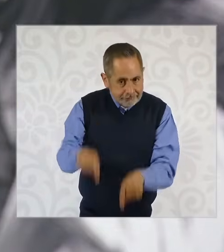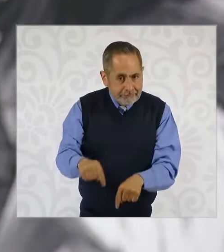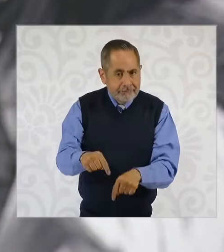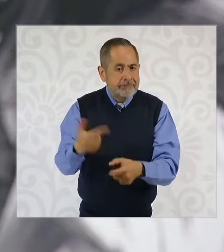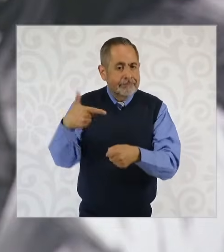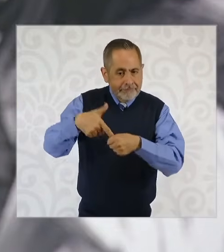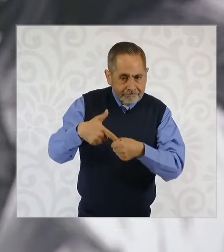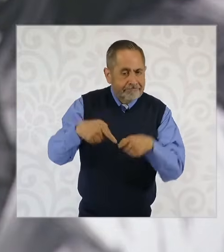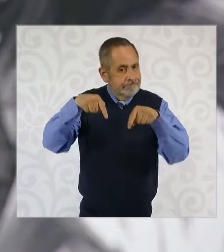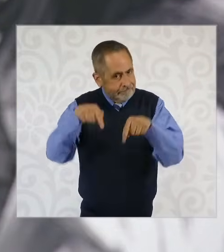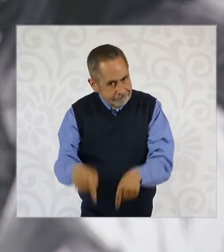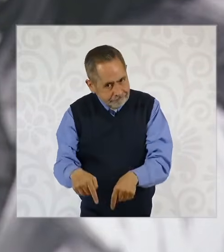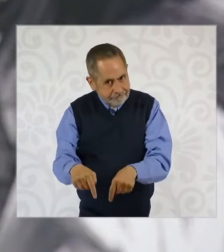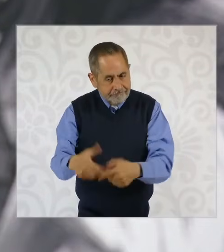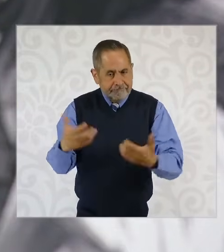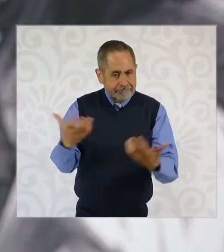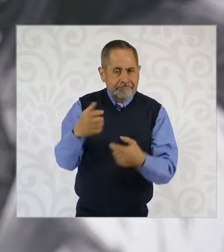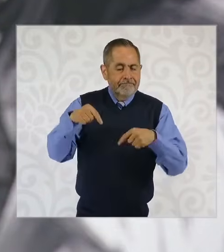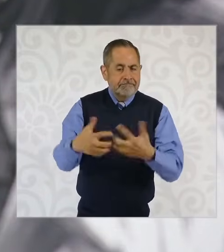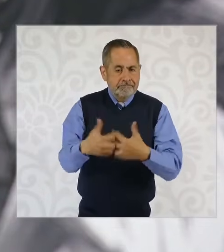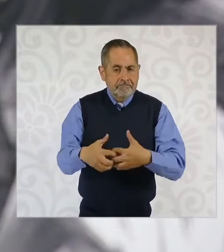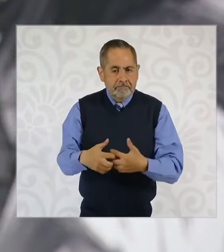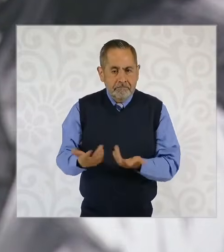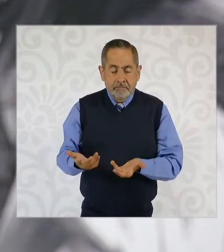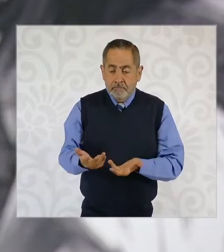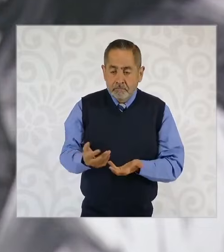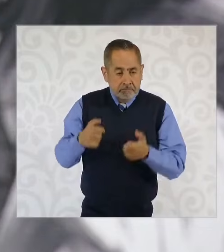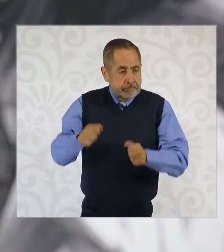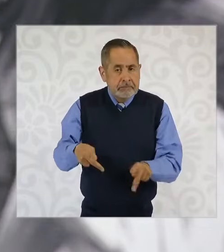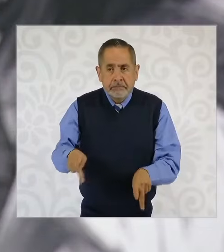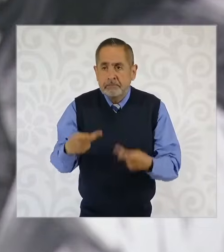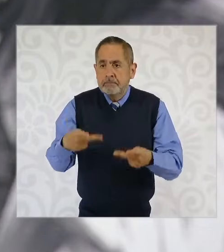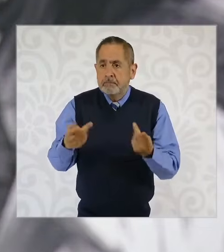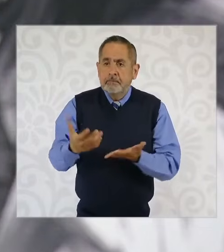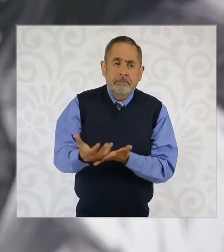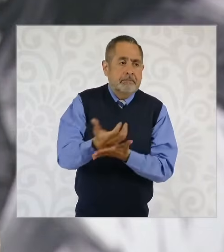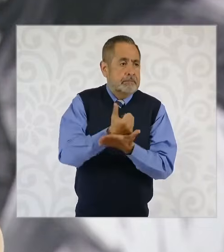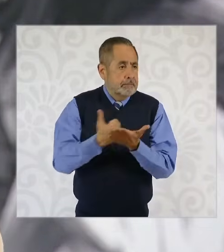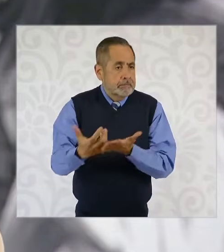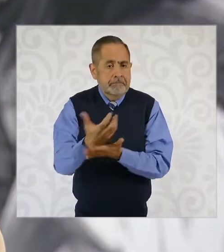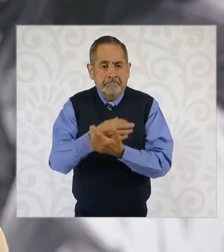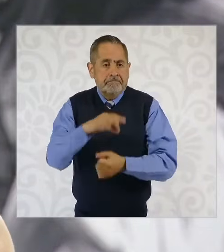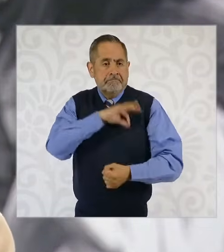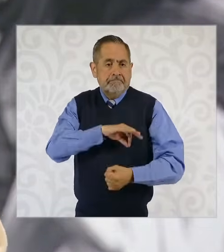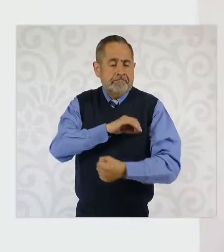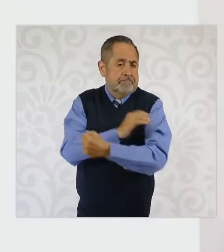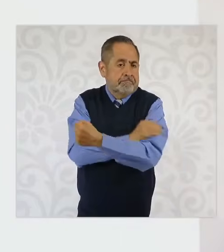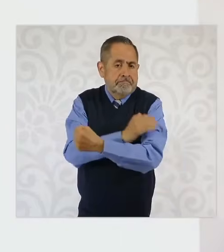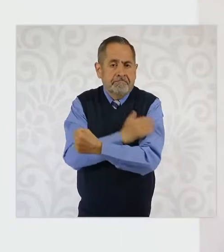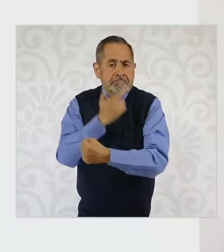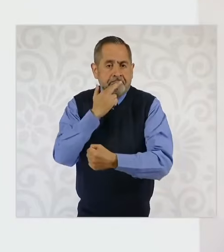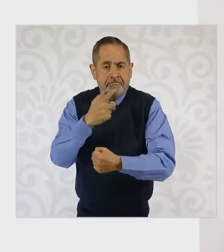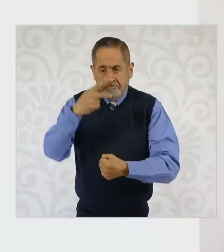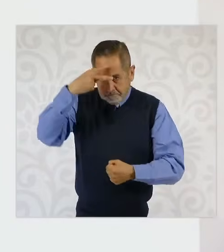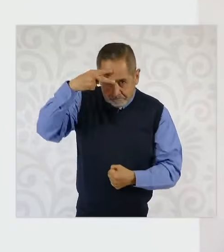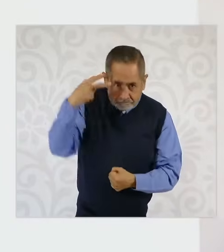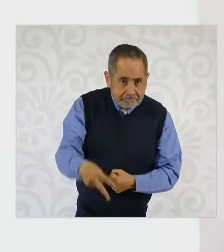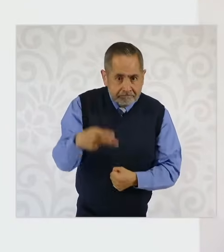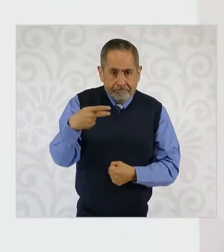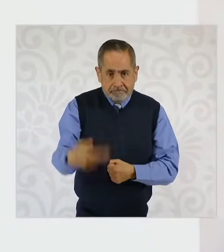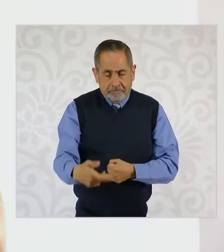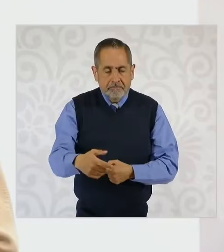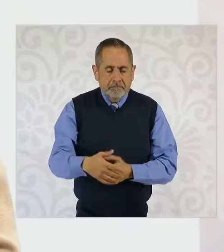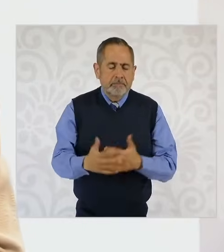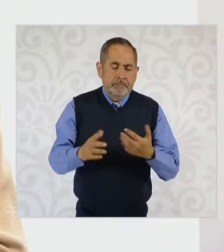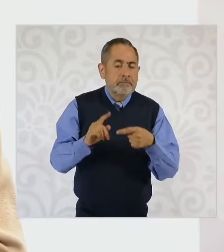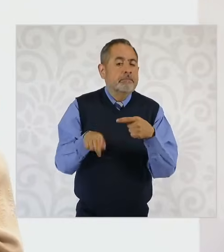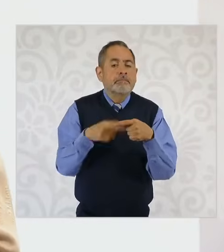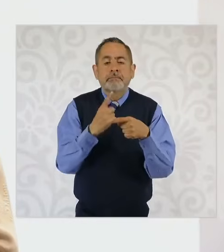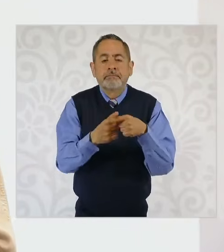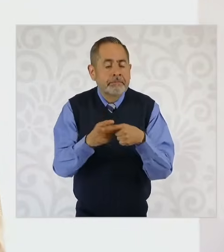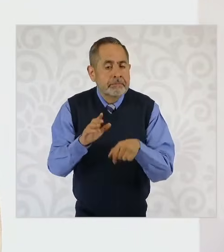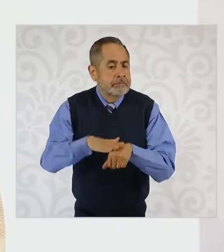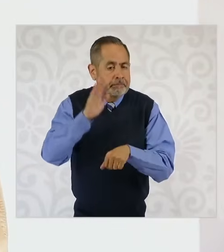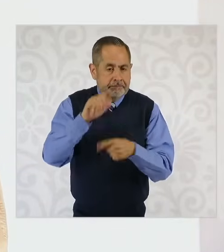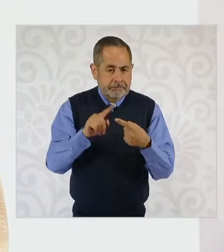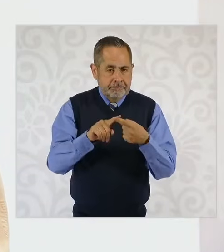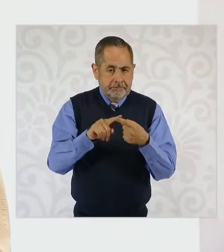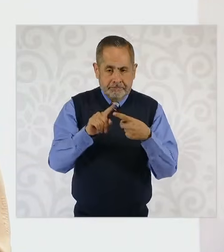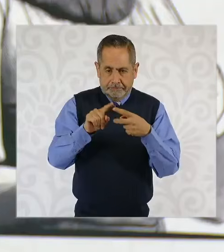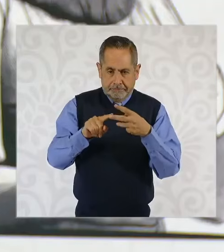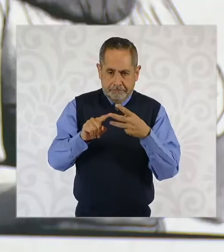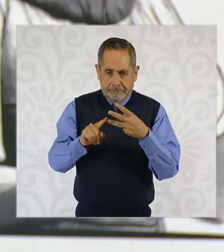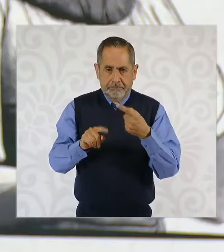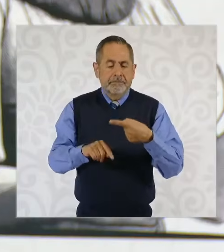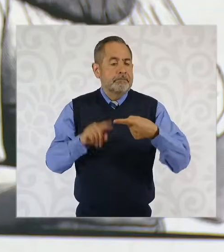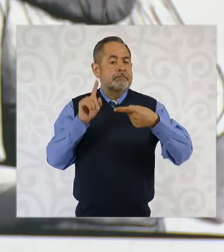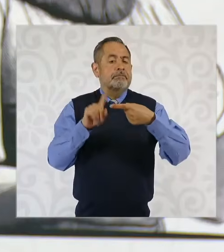eh Pemex para la soberanía nacional ahora qué más vamos a hacer ahora tres cosas uno la parte de